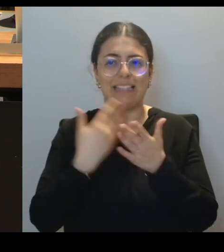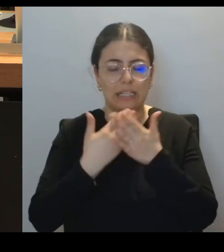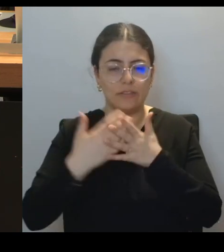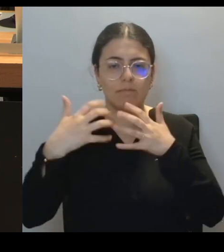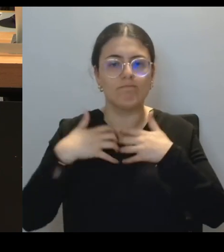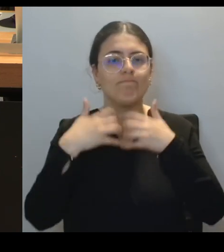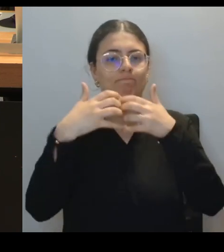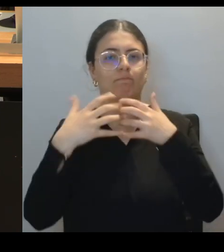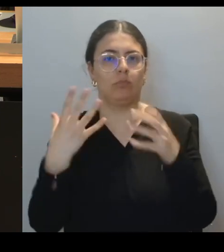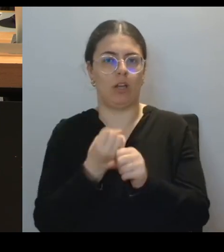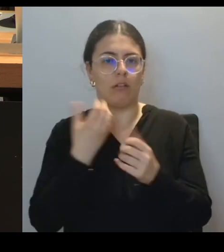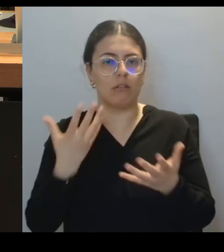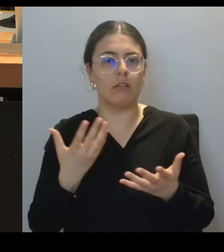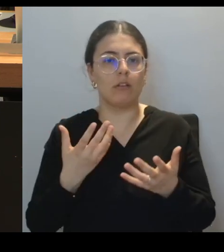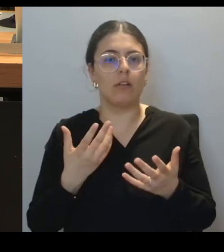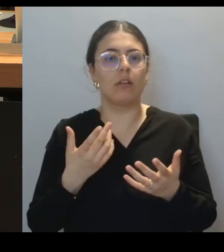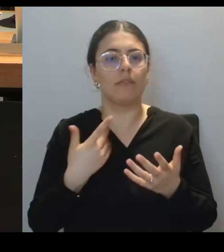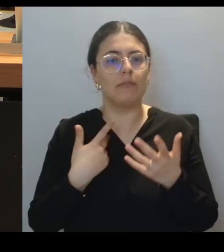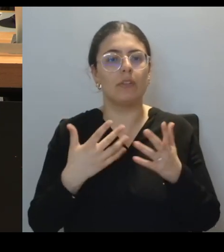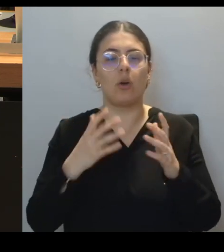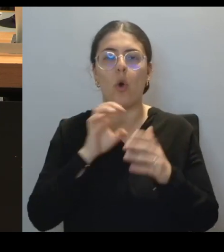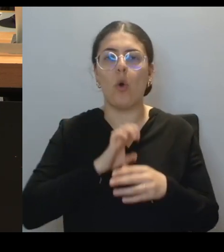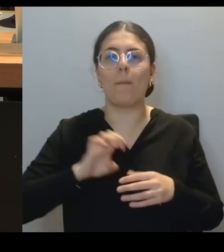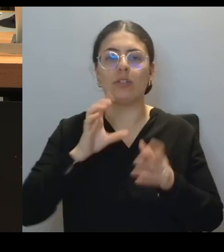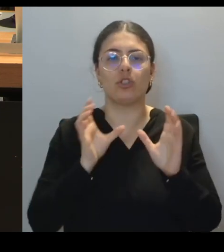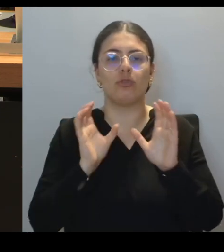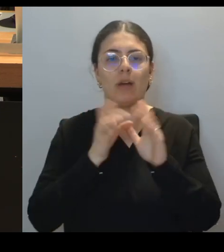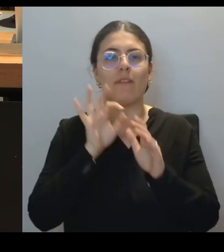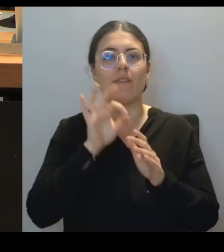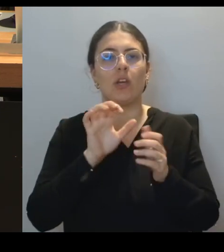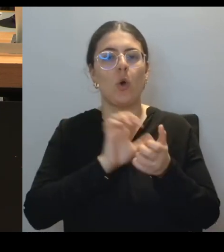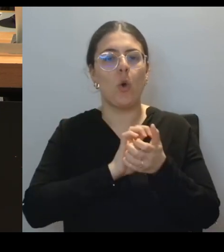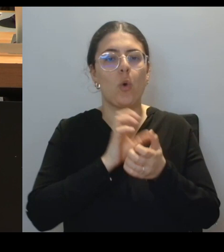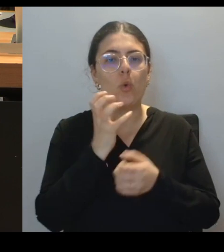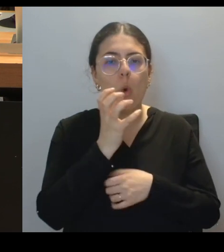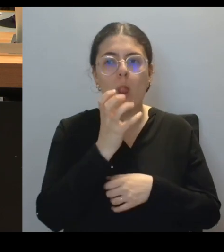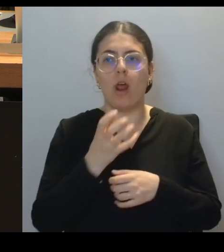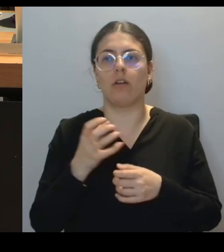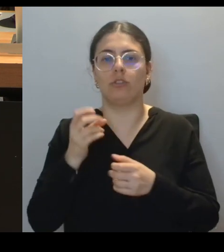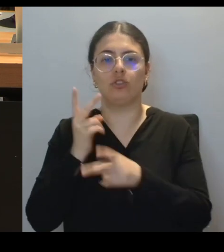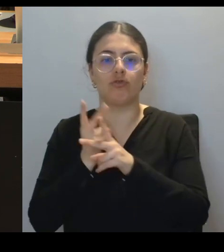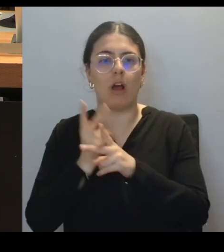Euratom das waren die großen Werte. Wir haben in 2021 von der EU aus